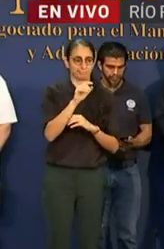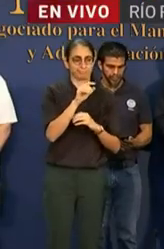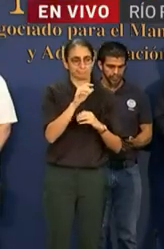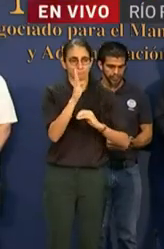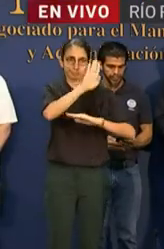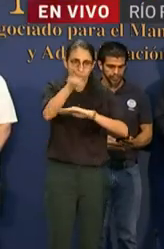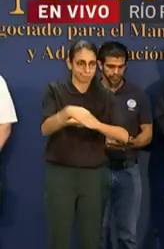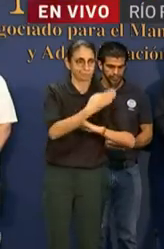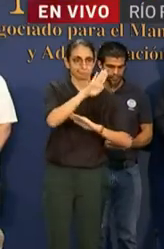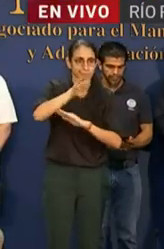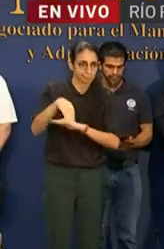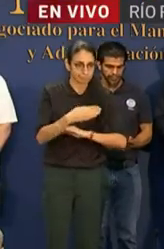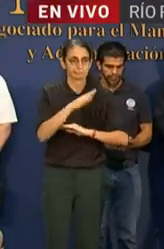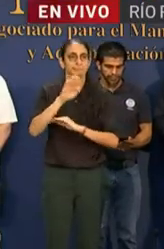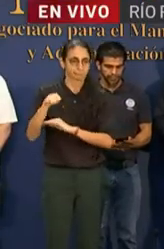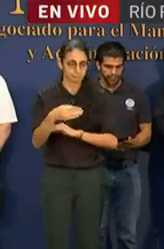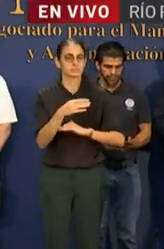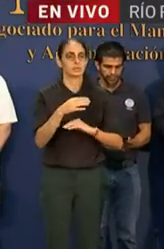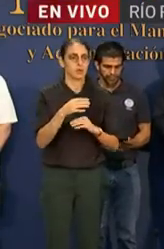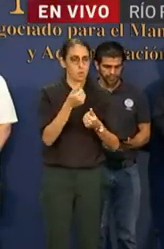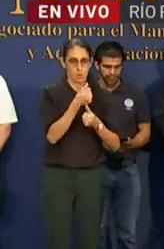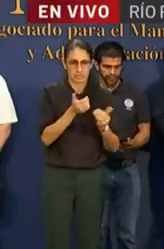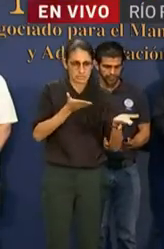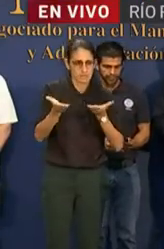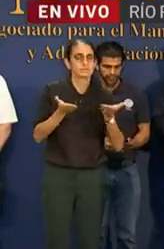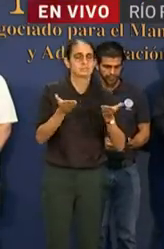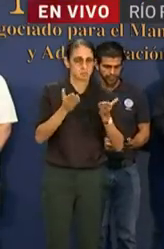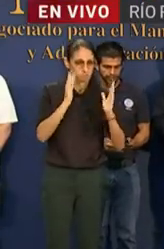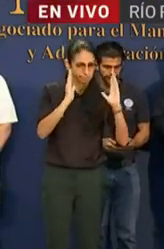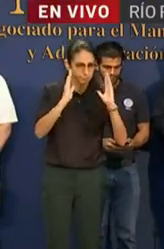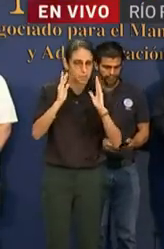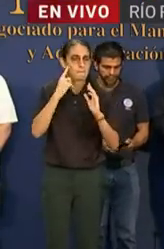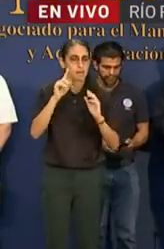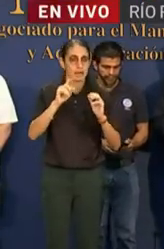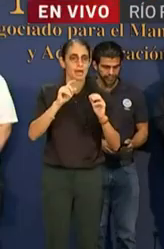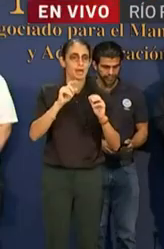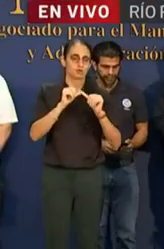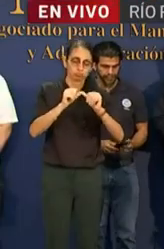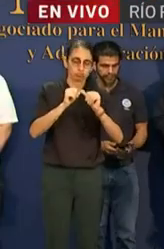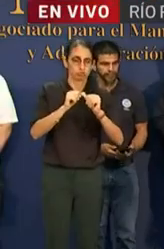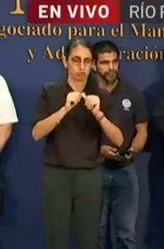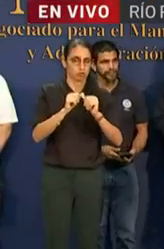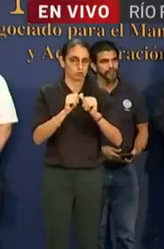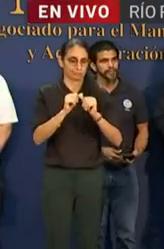OPERANDO, CONTINUAMOS, CON LAS